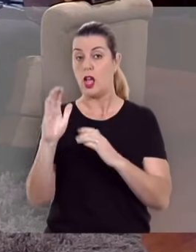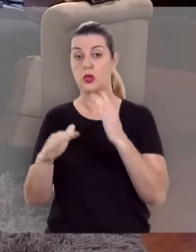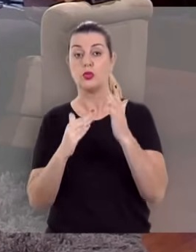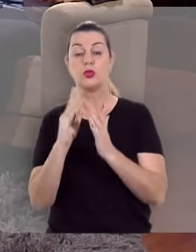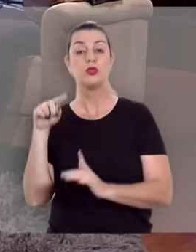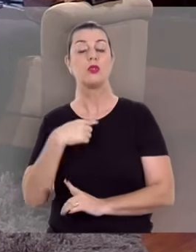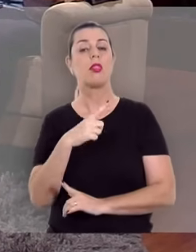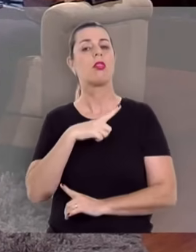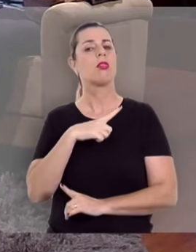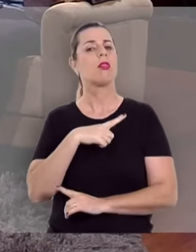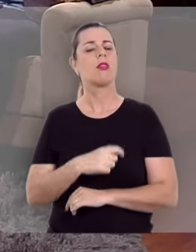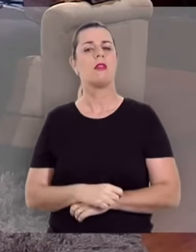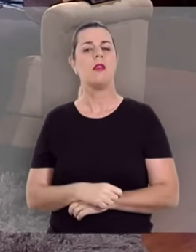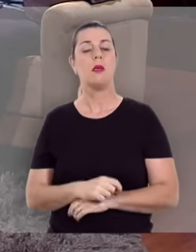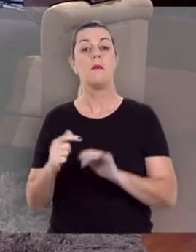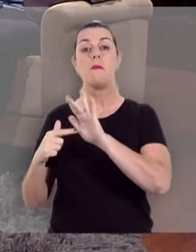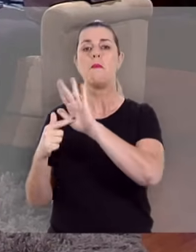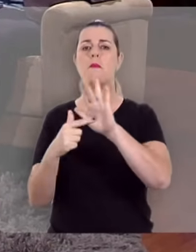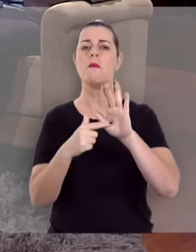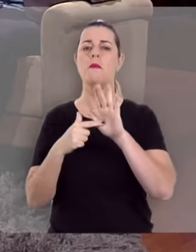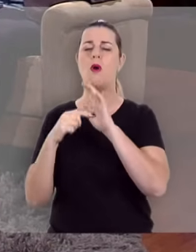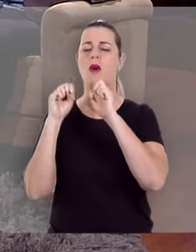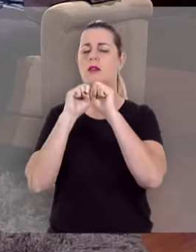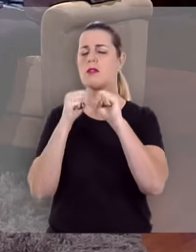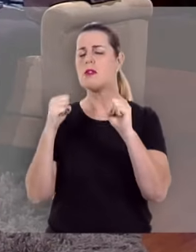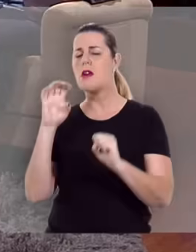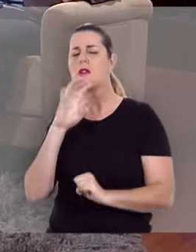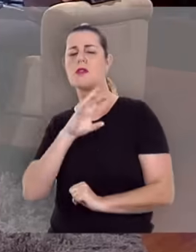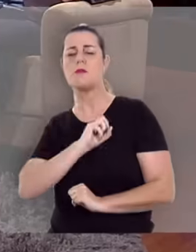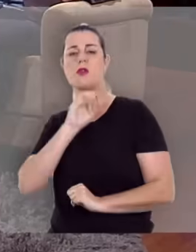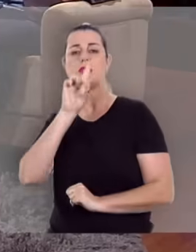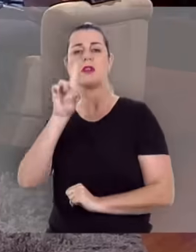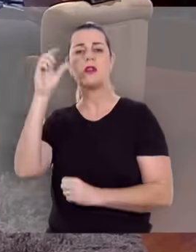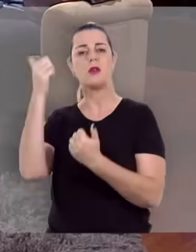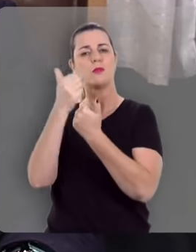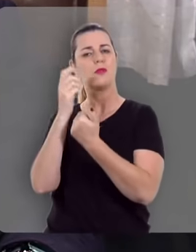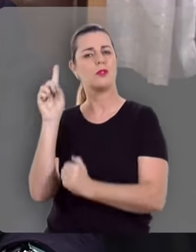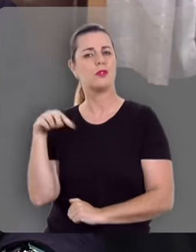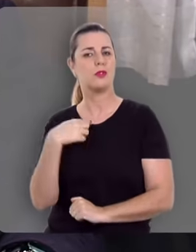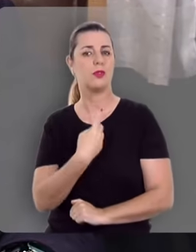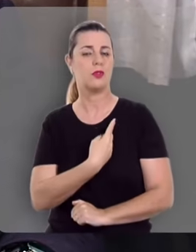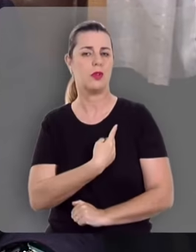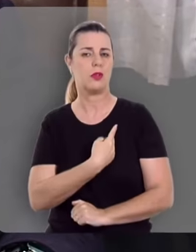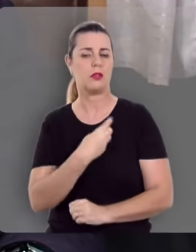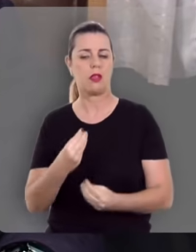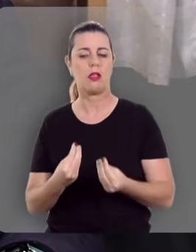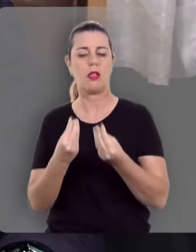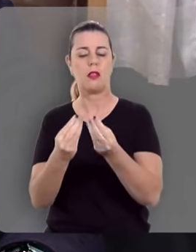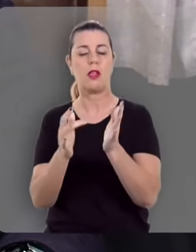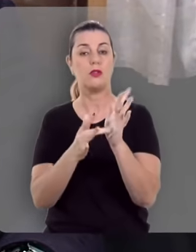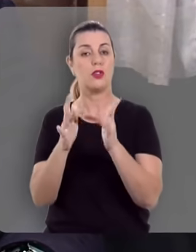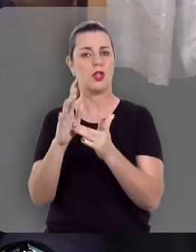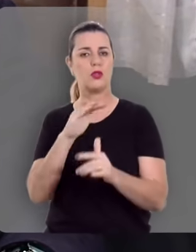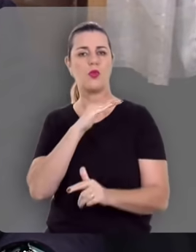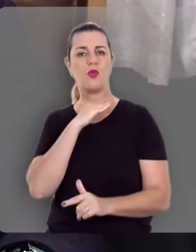que nós temos porque ele mostra o grande amor de Deus por nós que Deus seu filho na cruz para